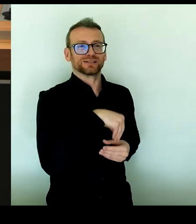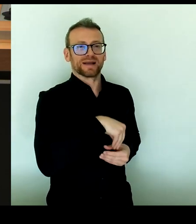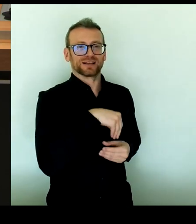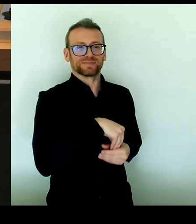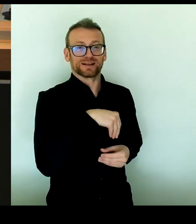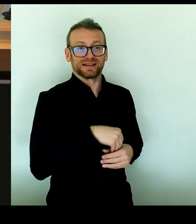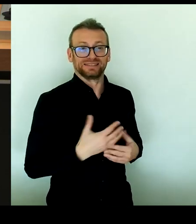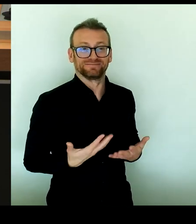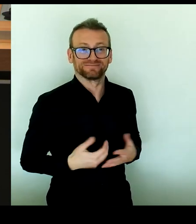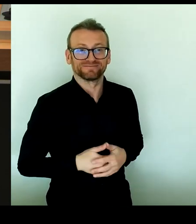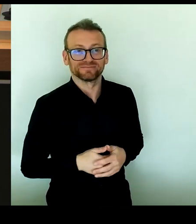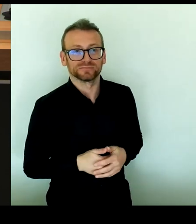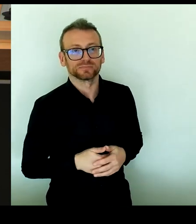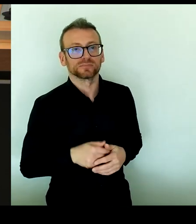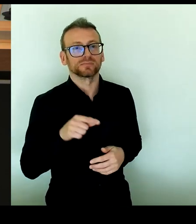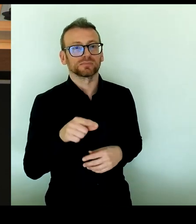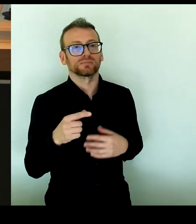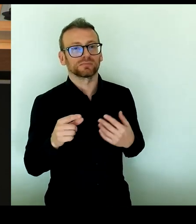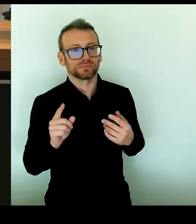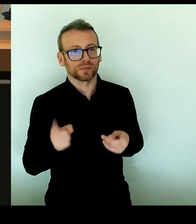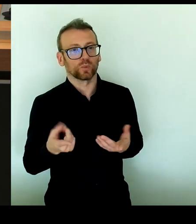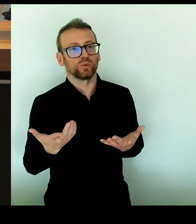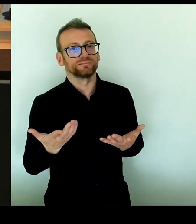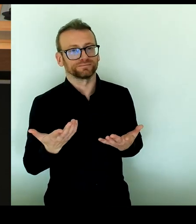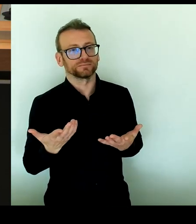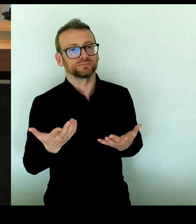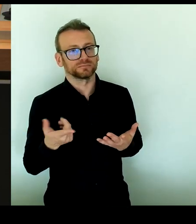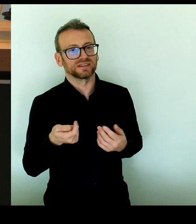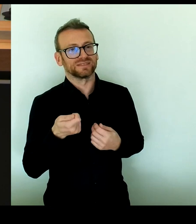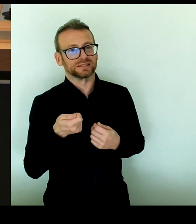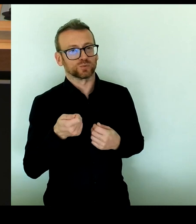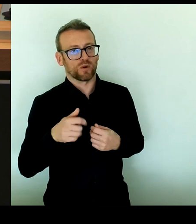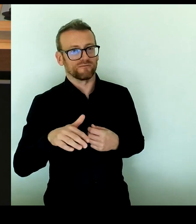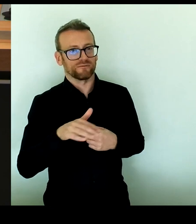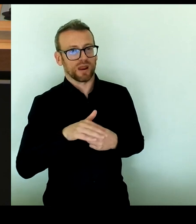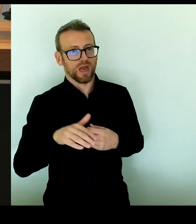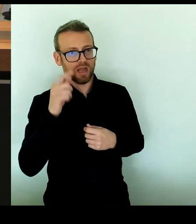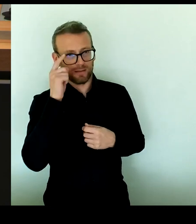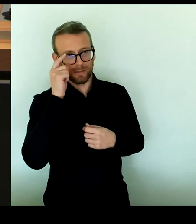Heute werden Kleingärten von ideologischen Debatten und Flächenkonkurrenz gefährdet,